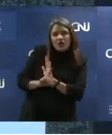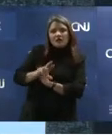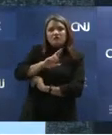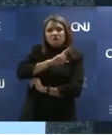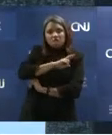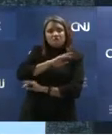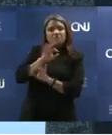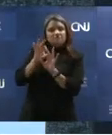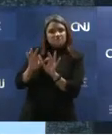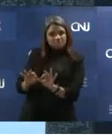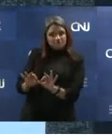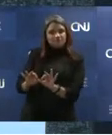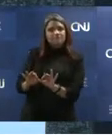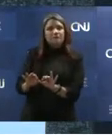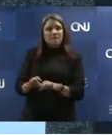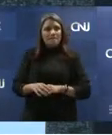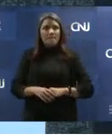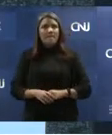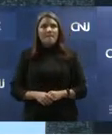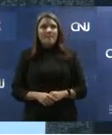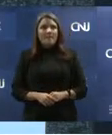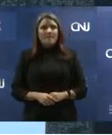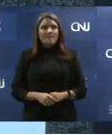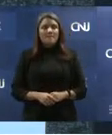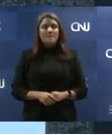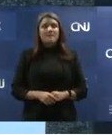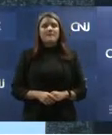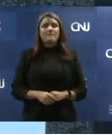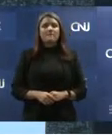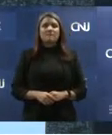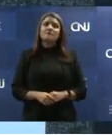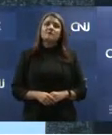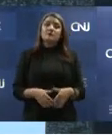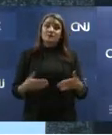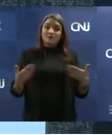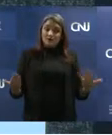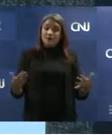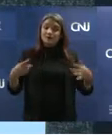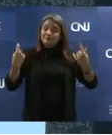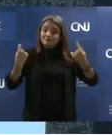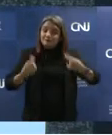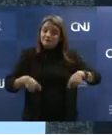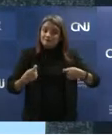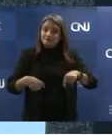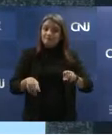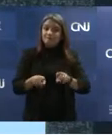a prole oriunda do matrimônio. É preciso também esclarecer os pretendentes